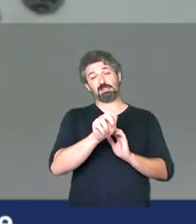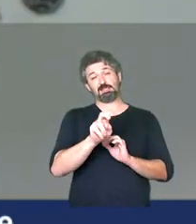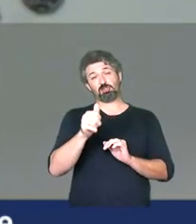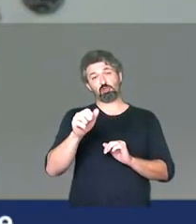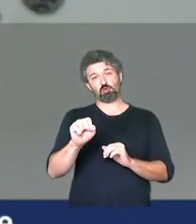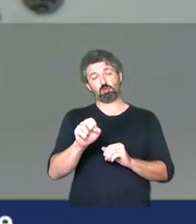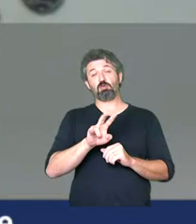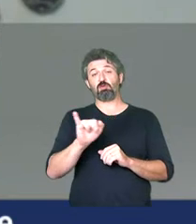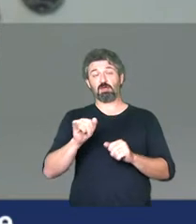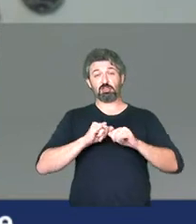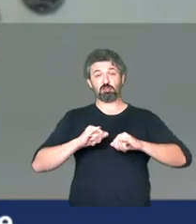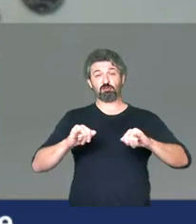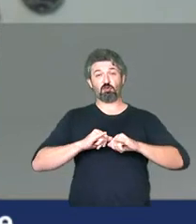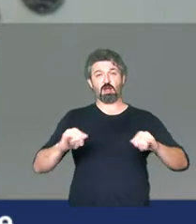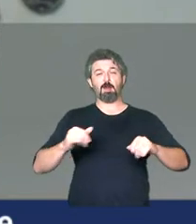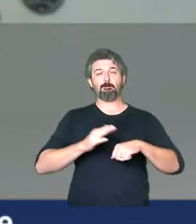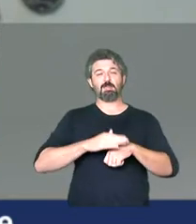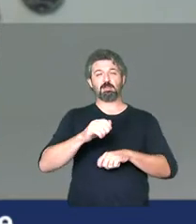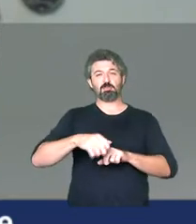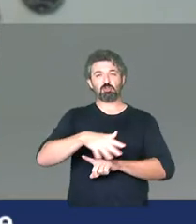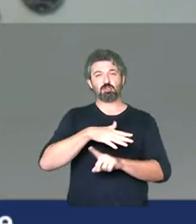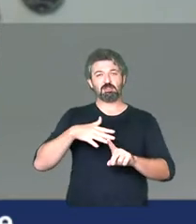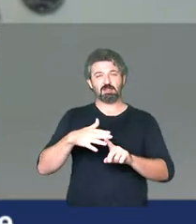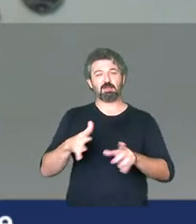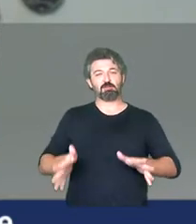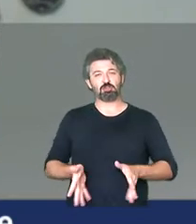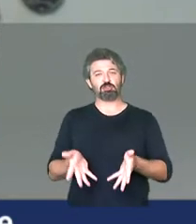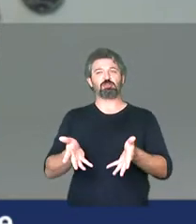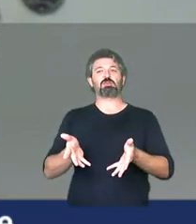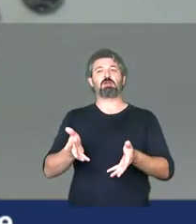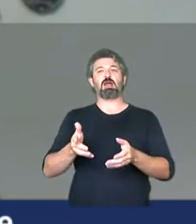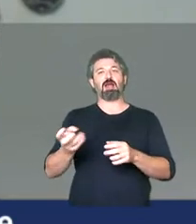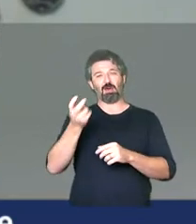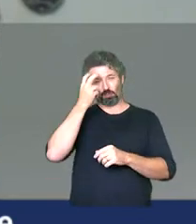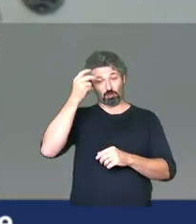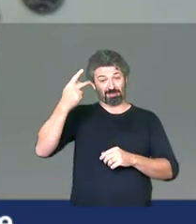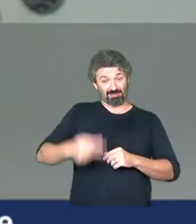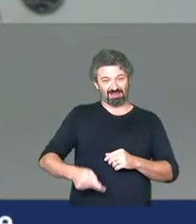PAULO GUSTAVO ESSE PROJETO LEI 1518 VAI PROMOVER A SOCIEDADE BRASILEIRA, O INCENTIVO A